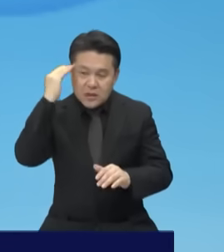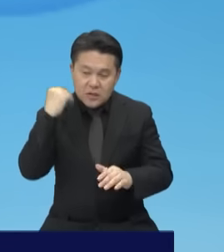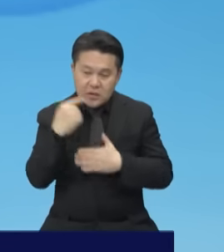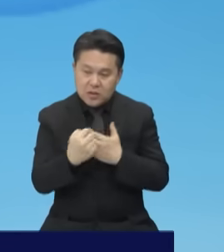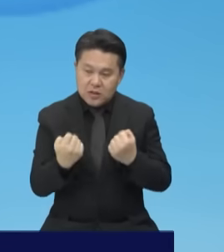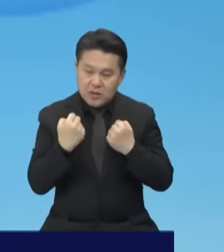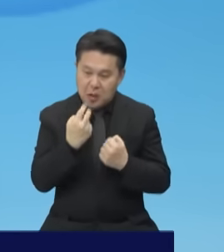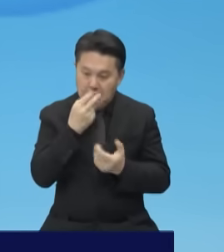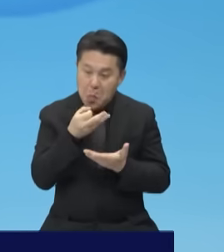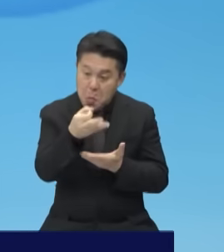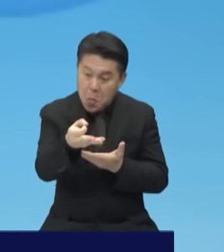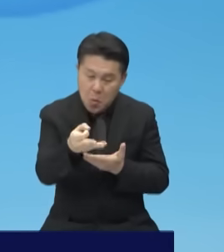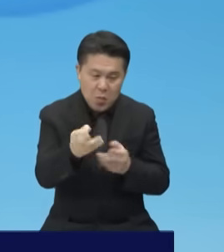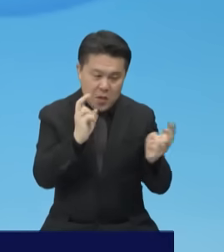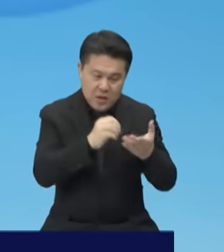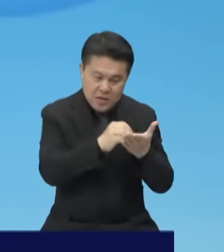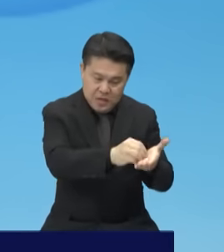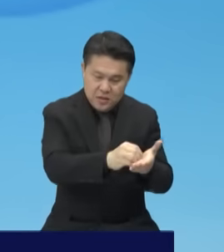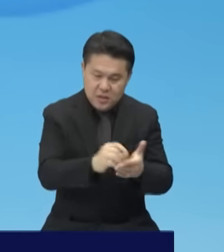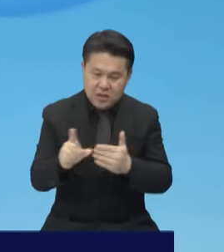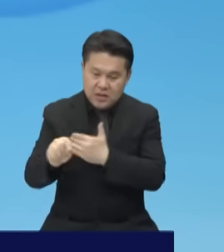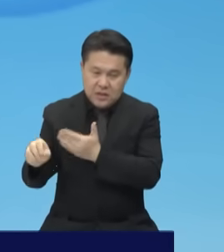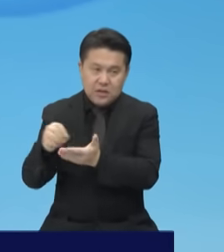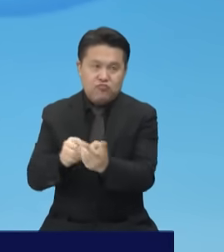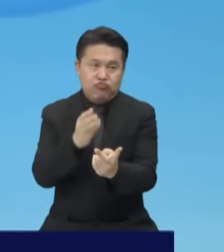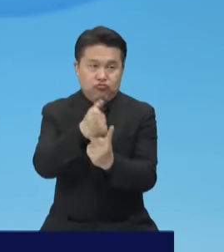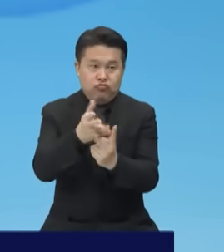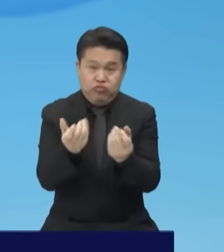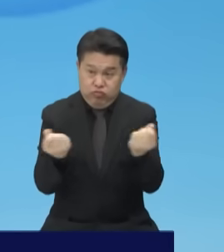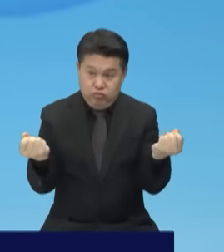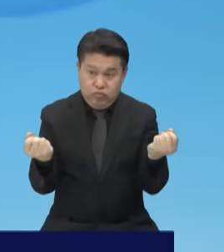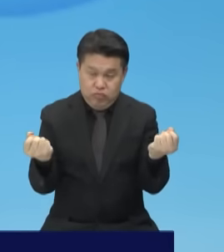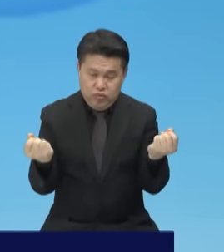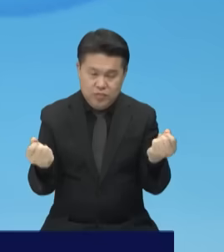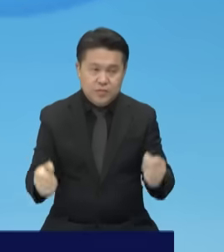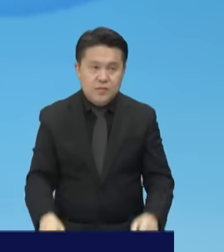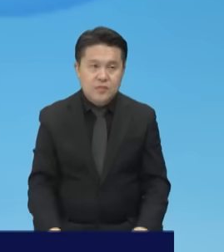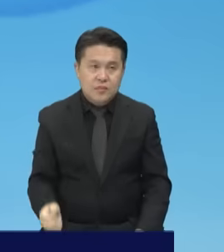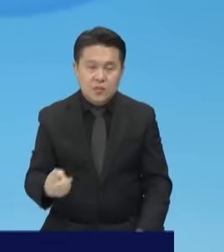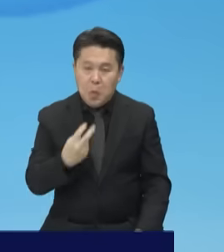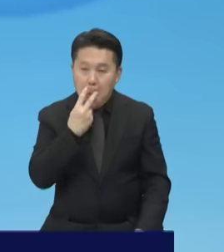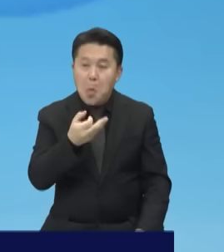직장가입자 그리고 지역가입자 두 개의 체계로 나누어져 있고 보험료 부과도